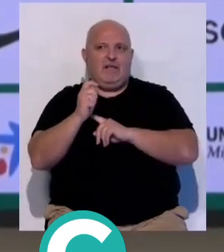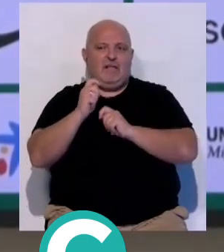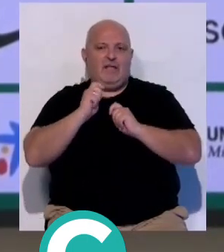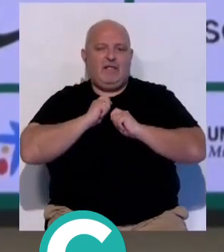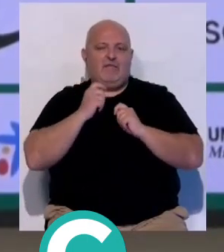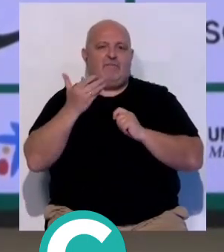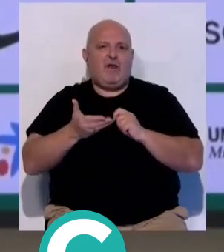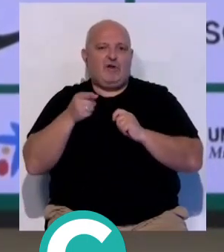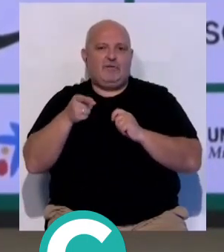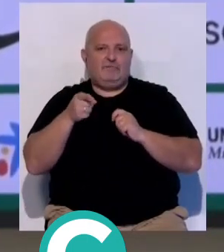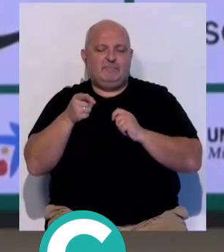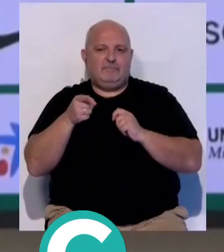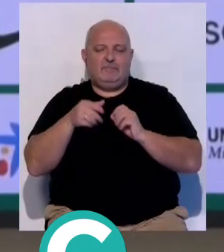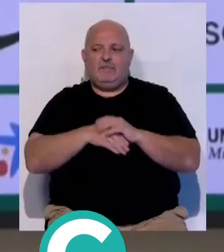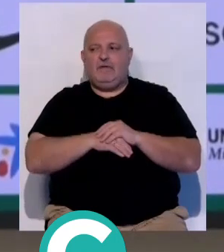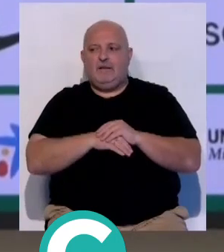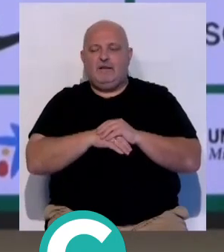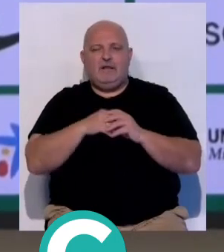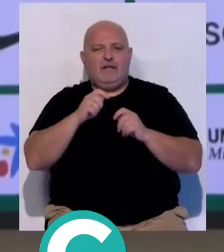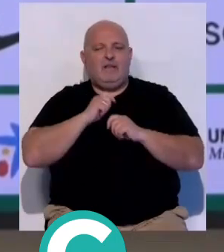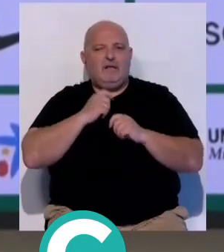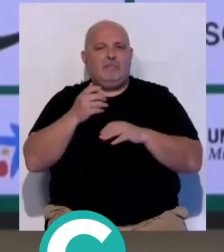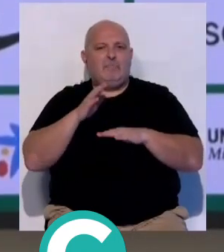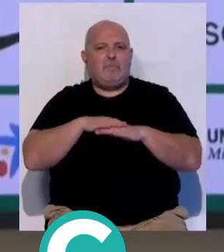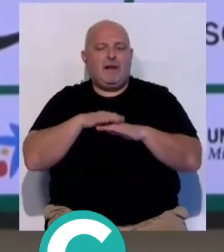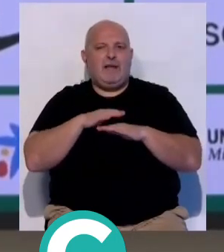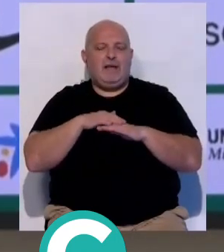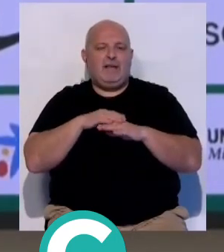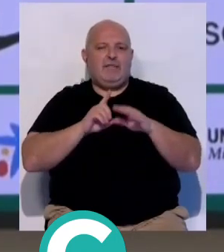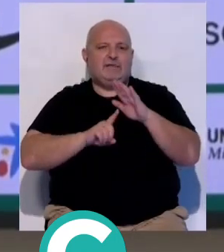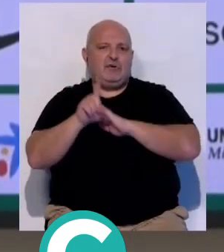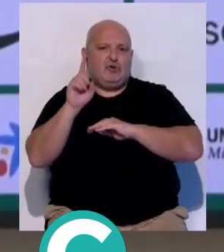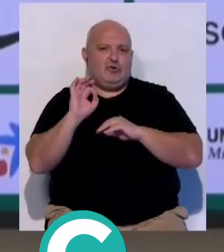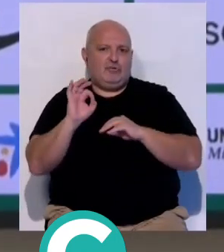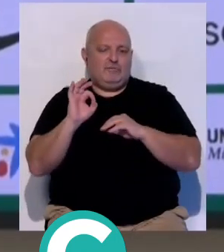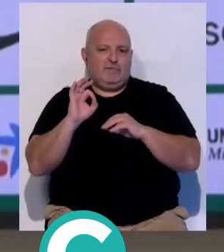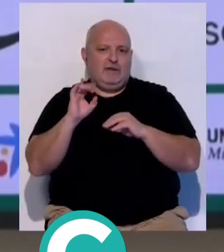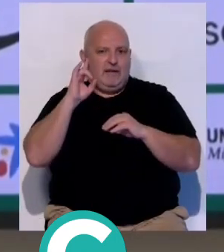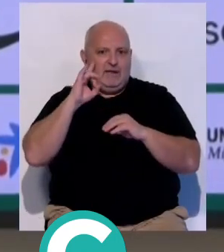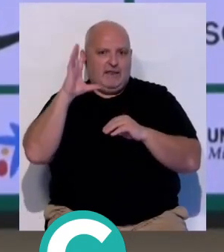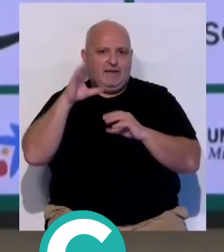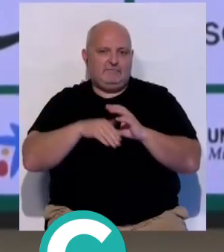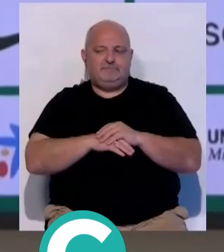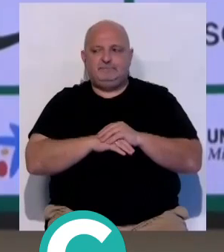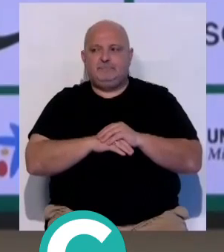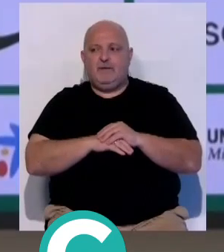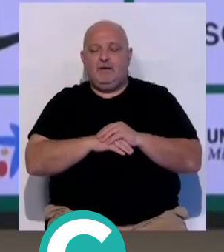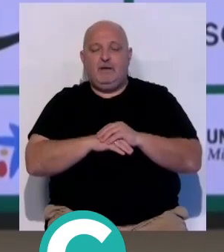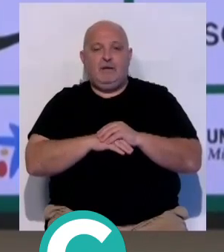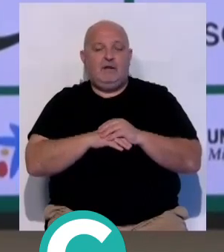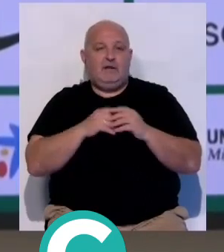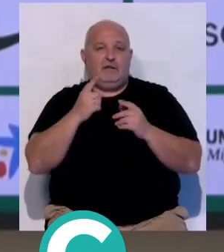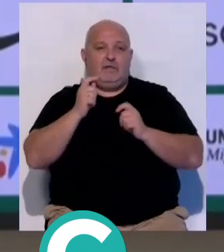los valores que queremos fundamentales para el desarrollo de una idea y percibimos una ciudad